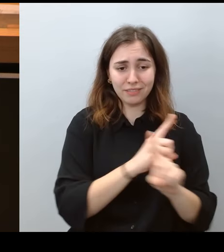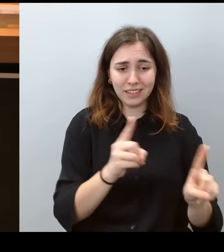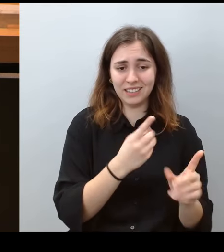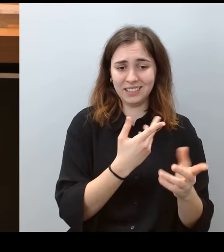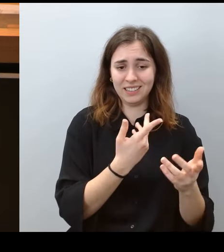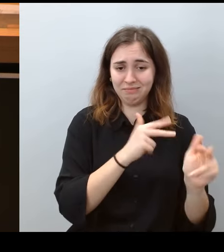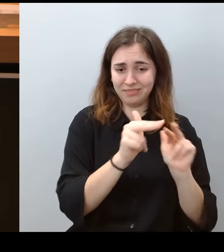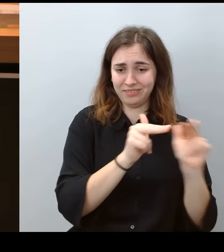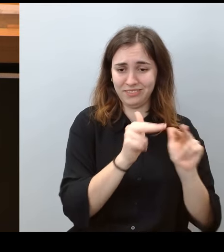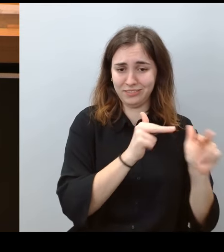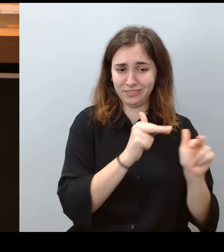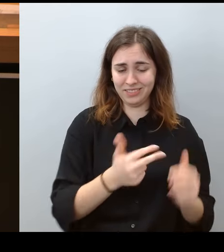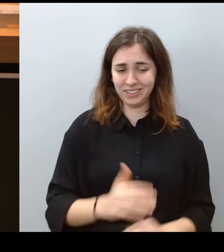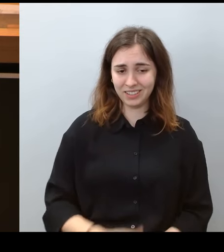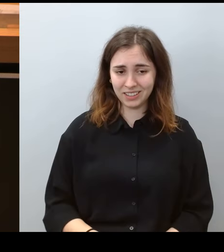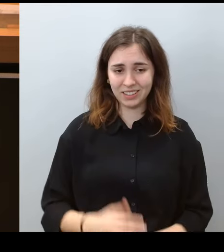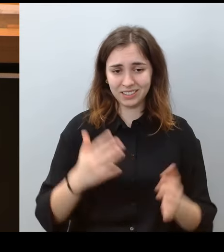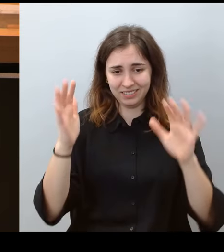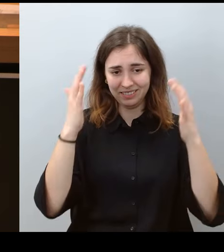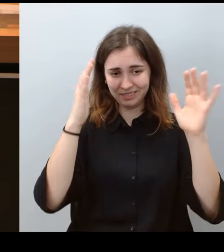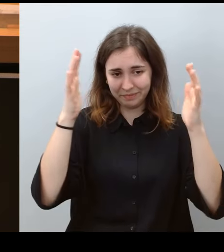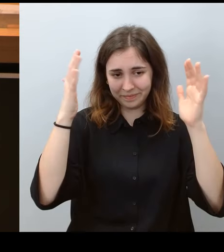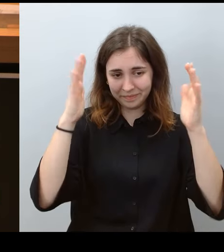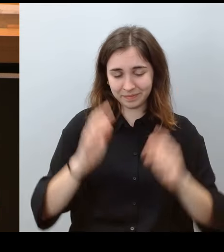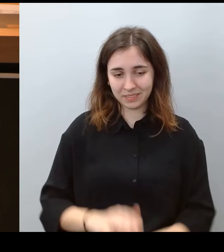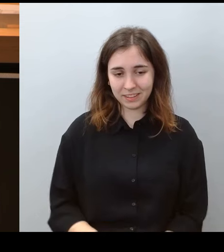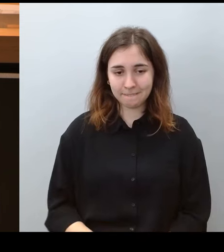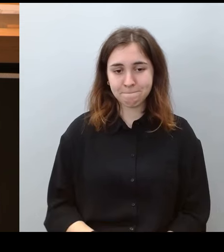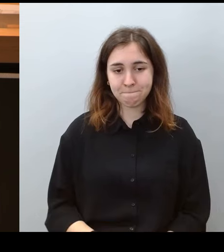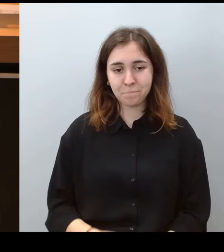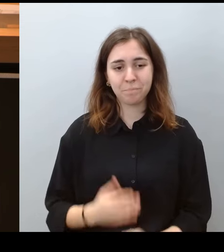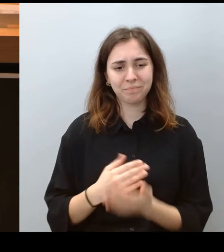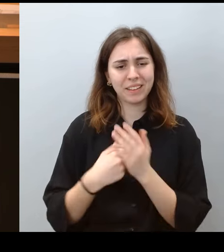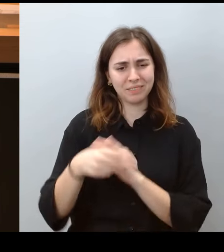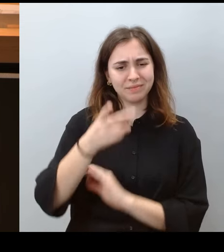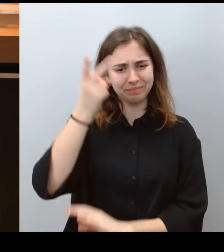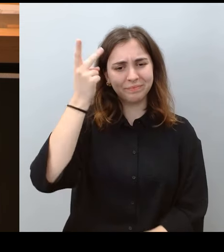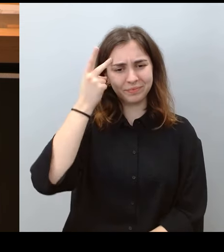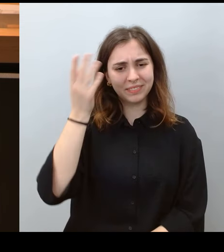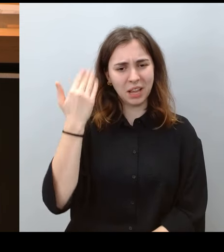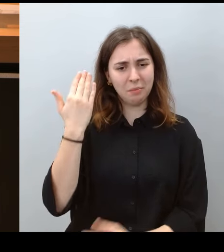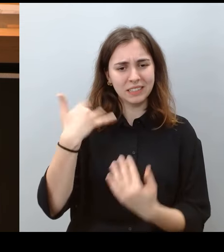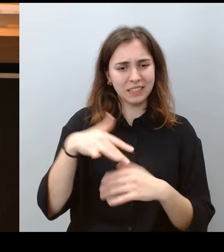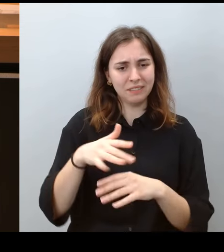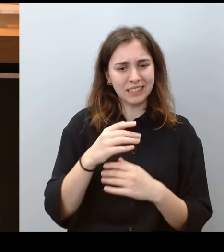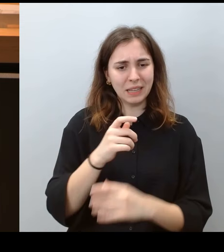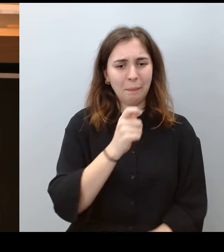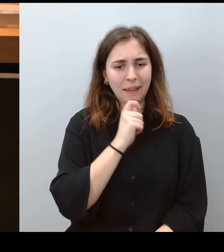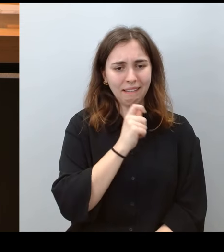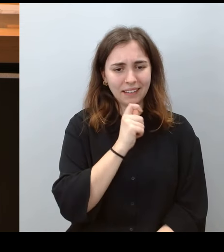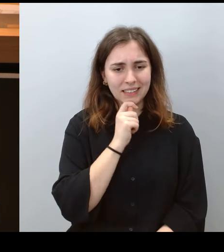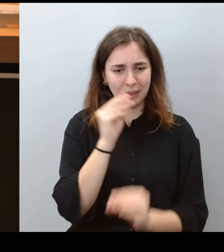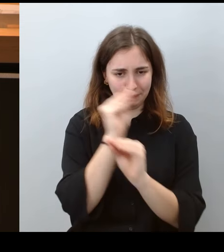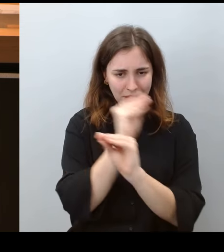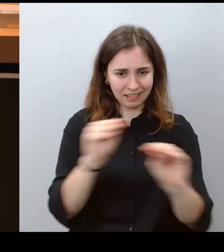Und wir erinnern uns an die Pressemitteilung des Senats vom 5. Oktober 21. Dabei ging es ja